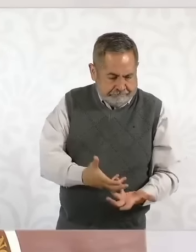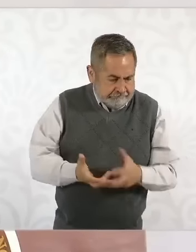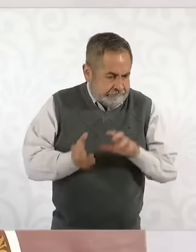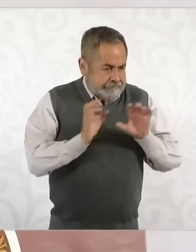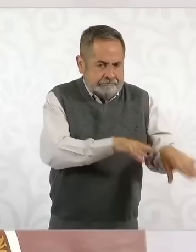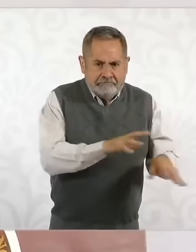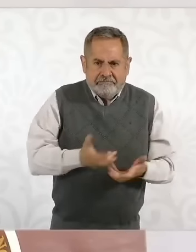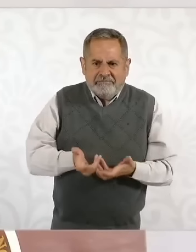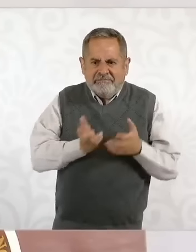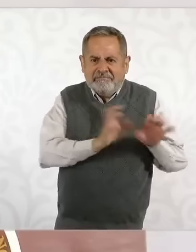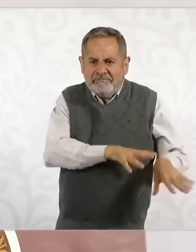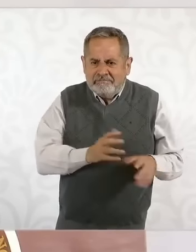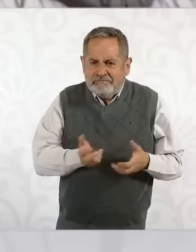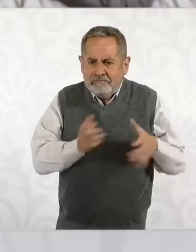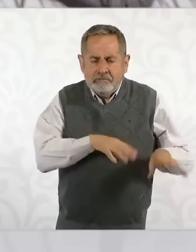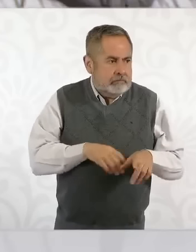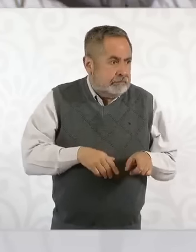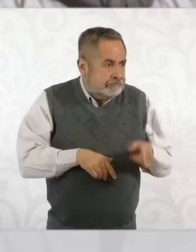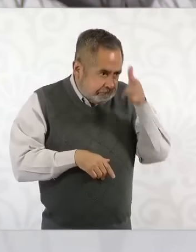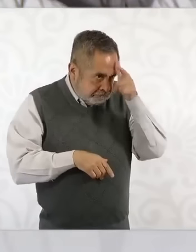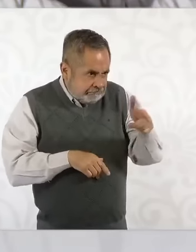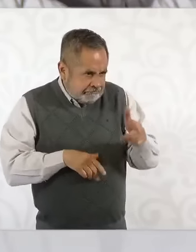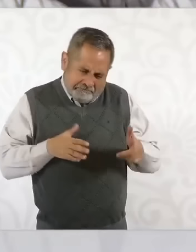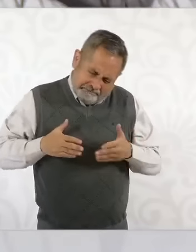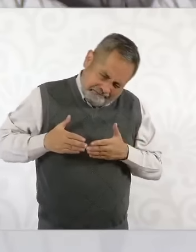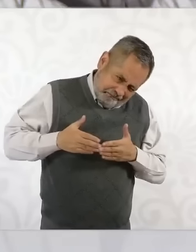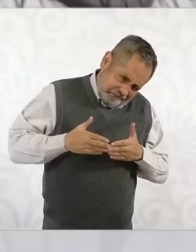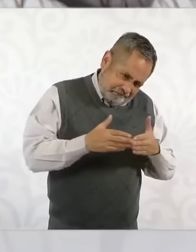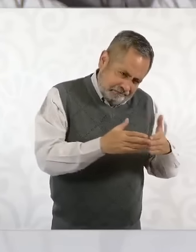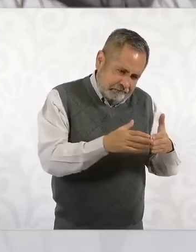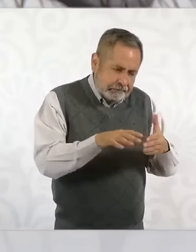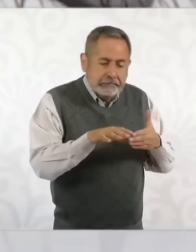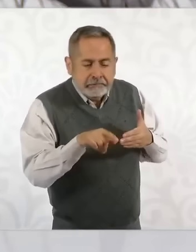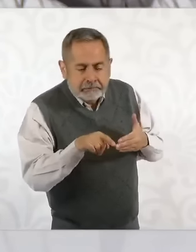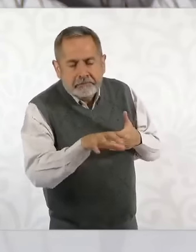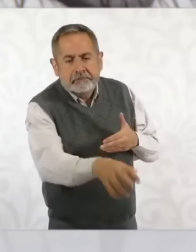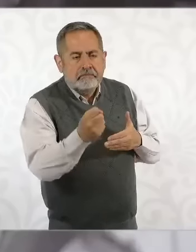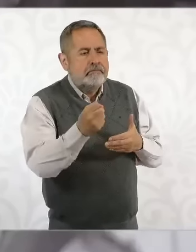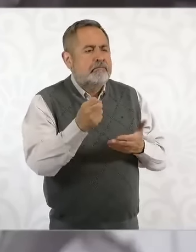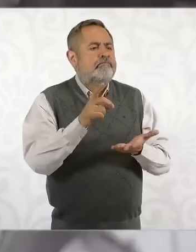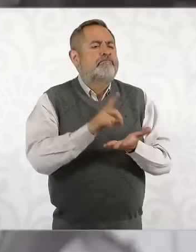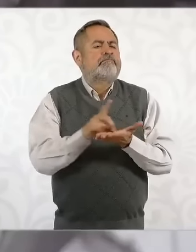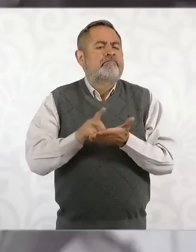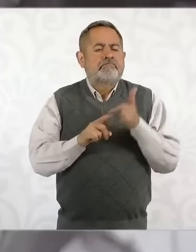pero también hemos asegurado embarcaciones mexicanas que van por que que son los que son